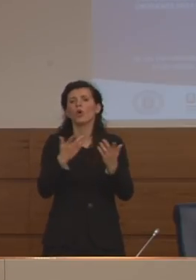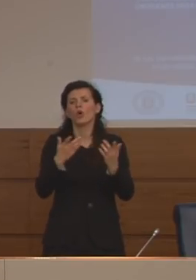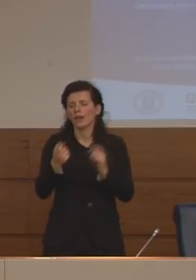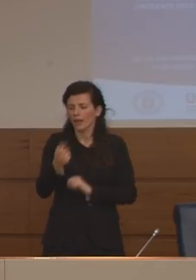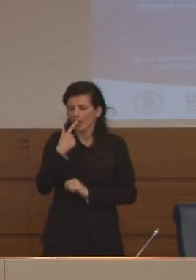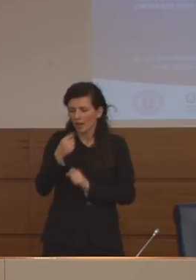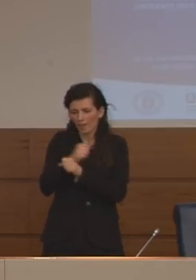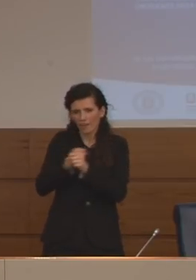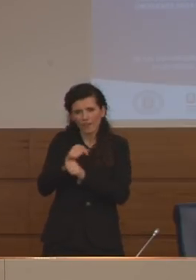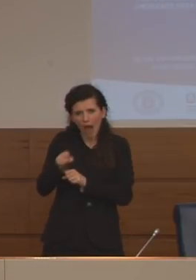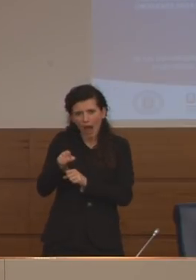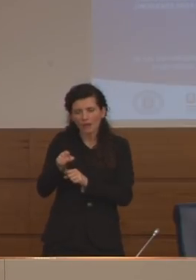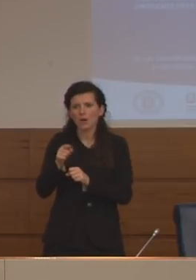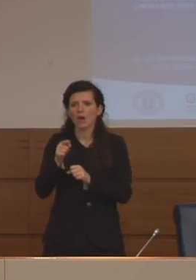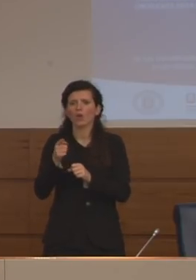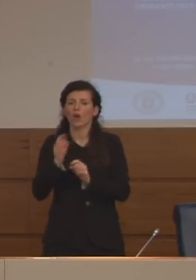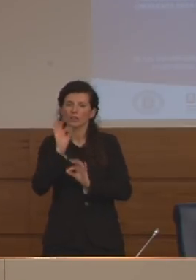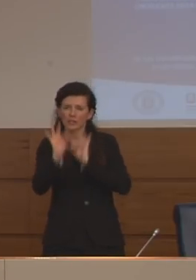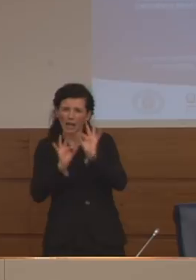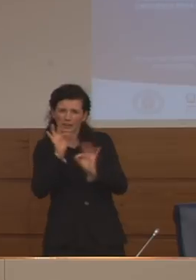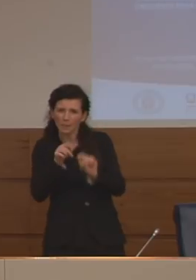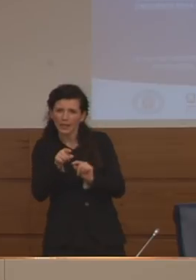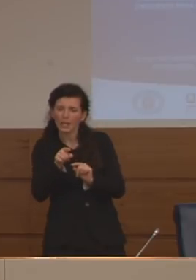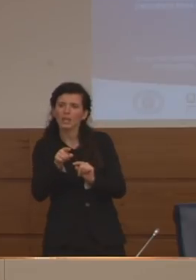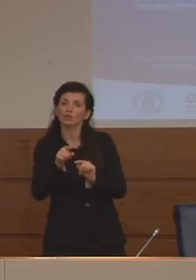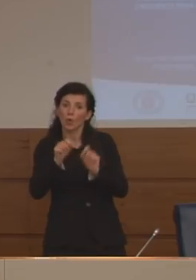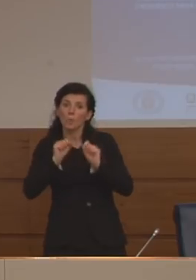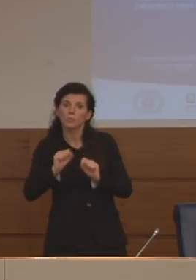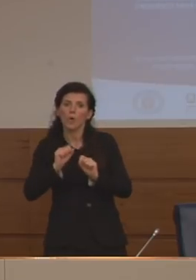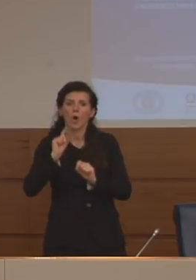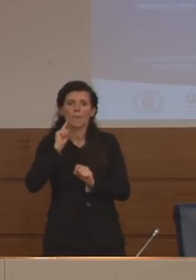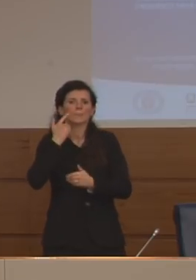tipo di trattamento migliori significativamente le condizioni di